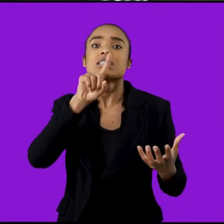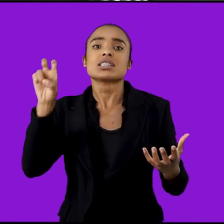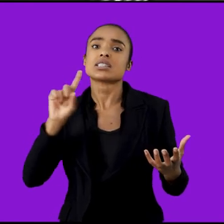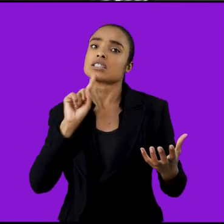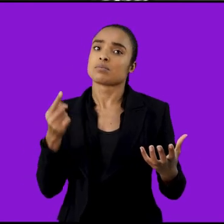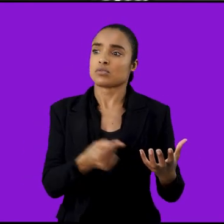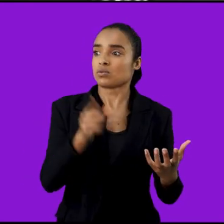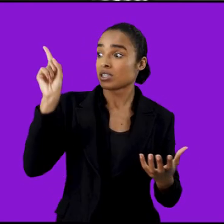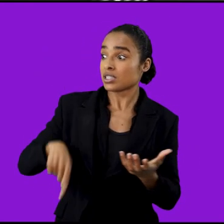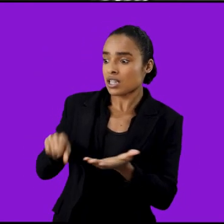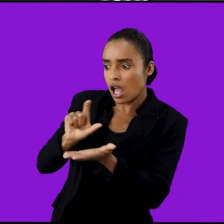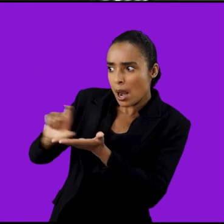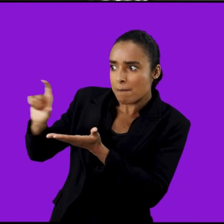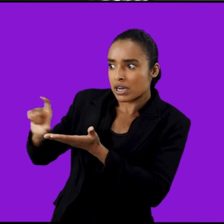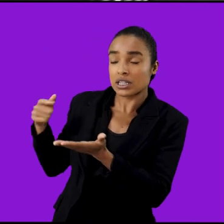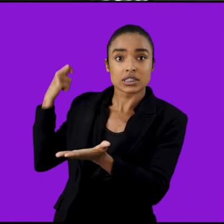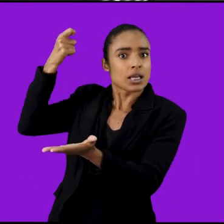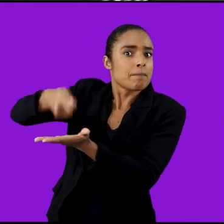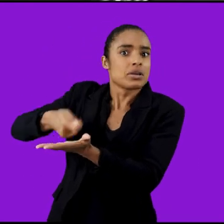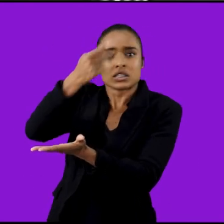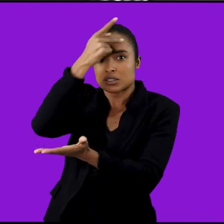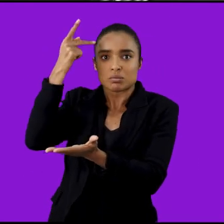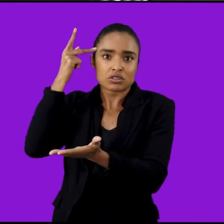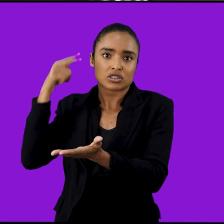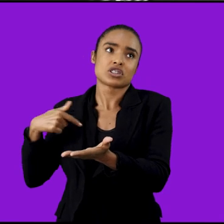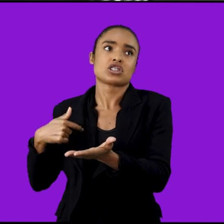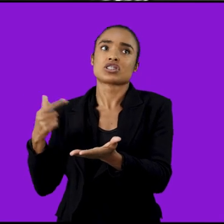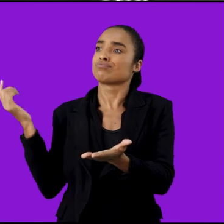era a receita do povo que pagava pra entrar. Então se o povo não vinha a gente não pagava